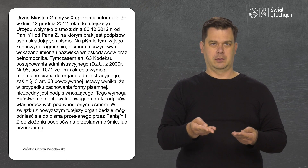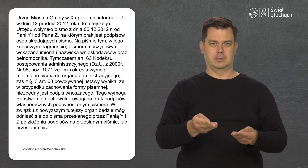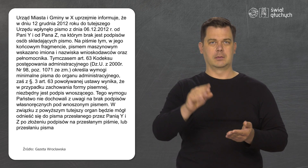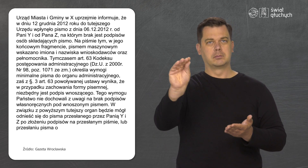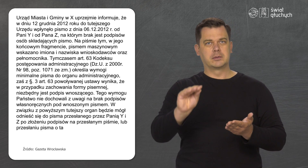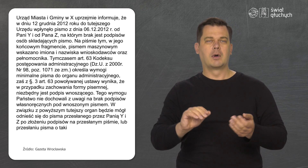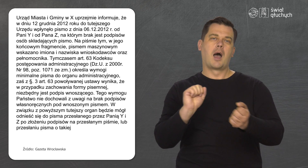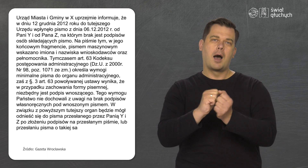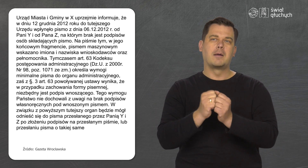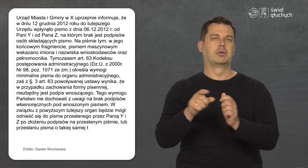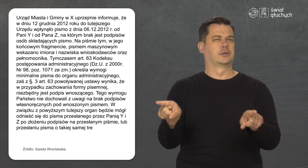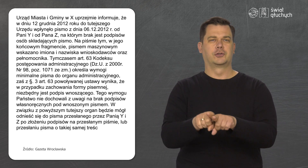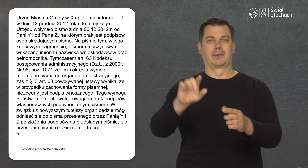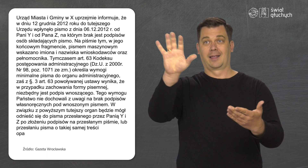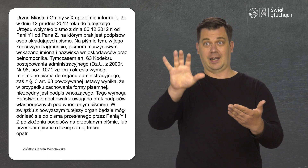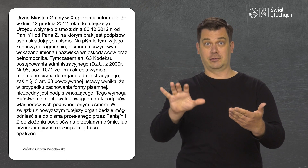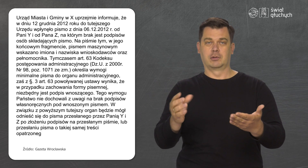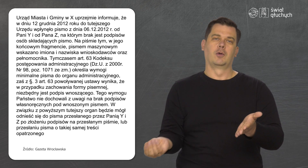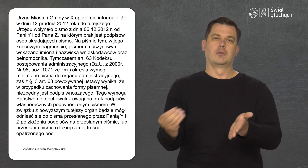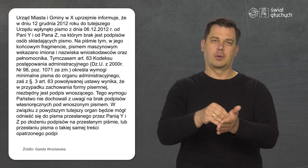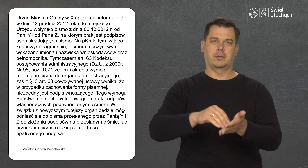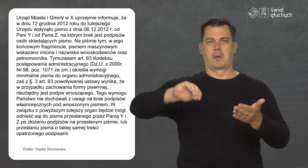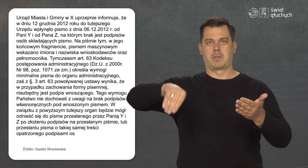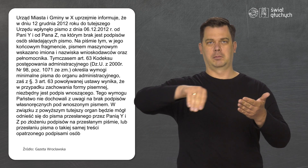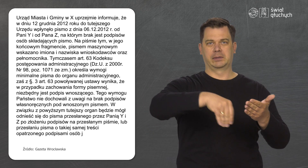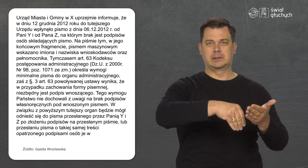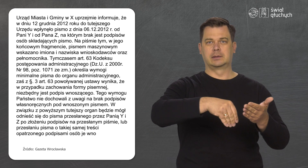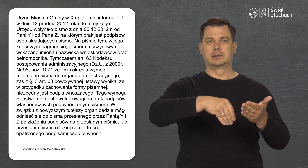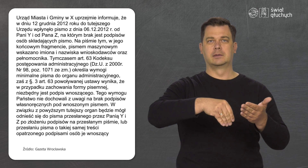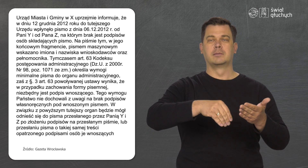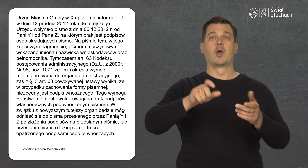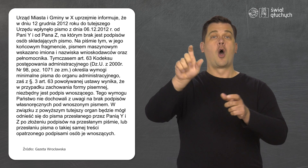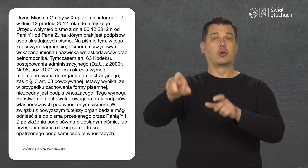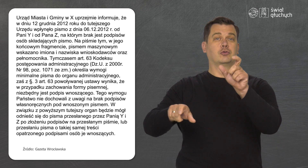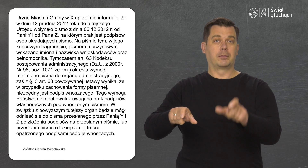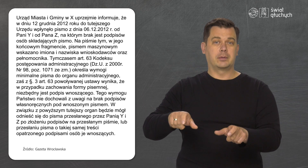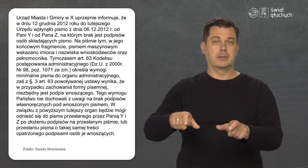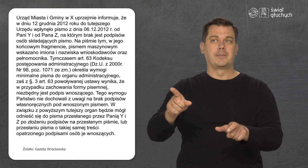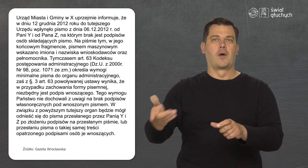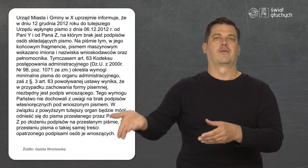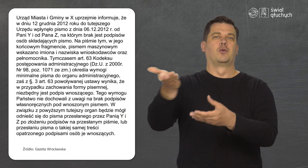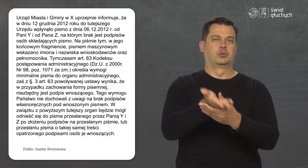lub przesłaniu pisma o takiej samej treści opatrzonego podpisami osób je wnoszących”.